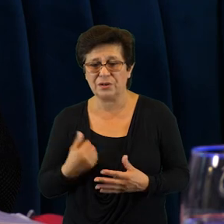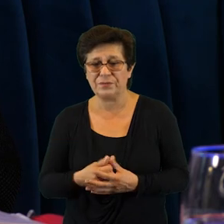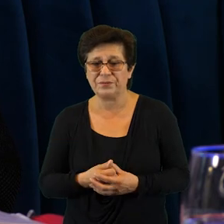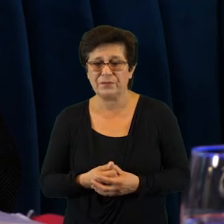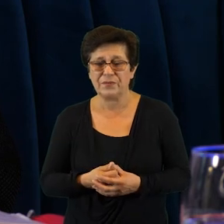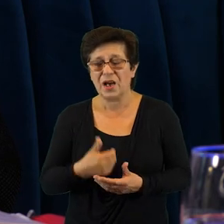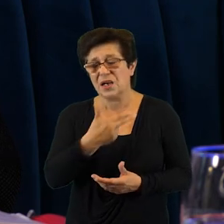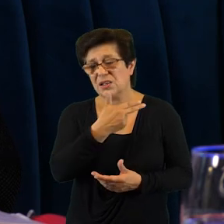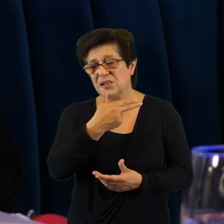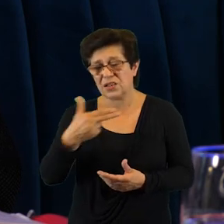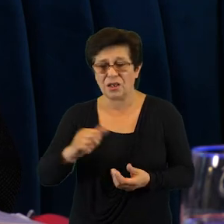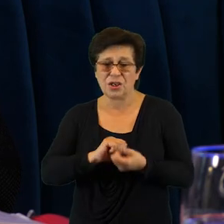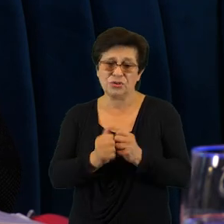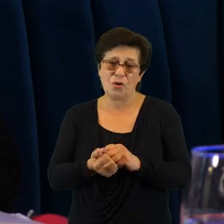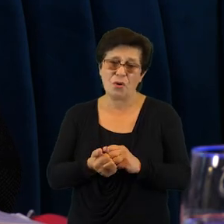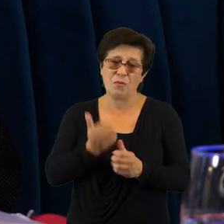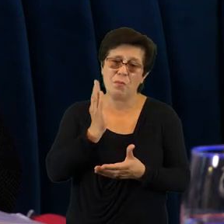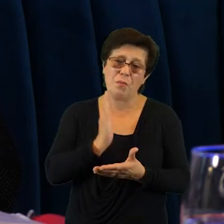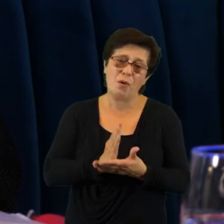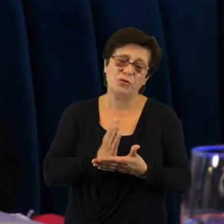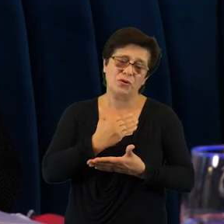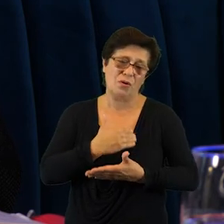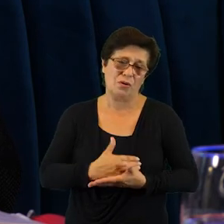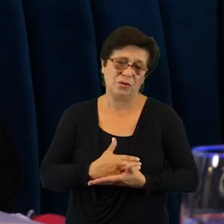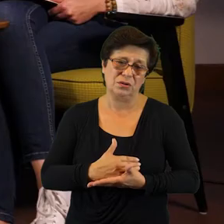czy Słonimski zachował się jak oportunista?